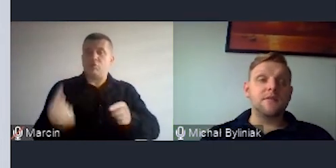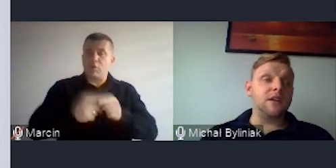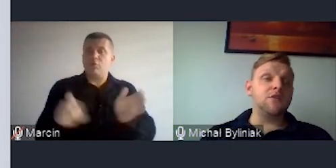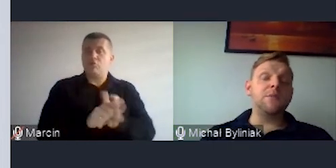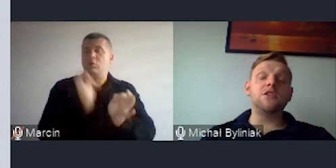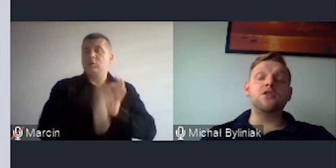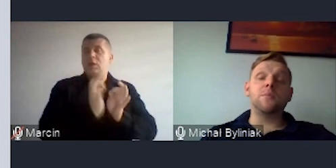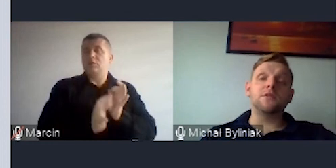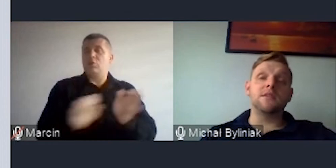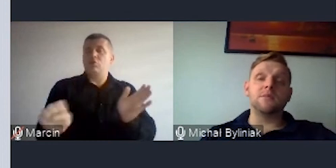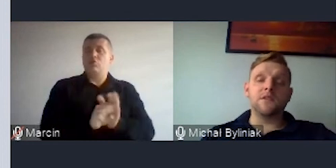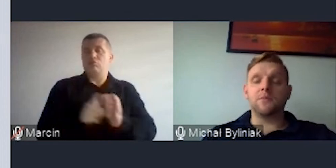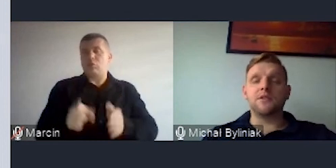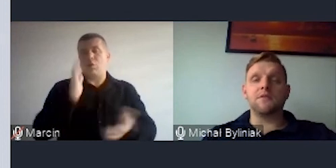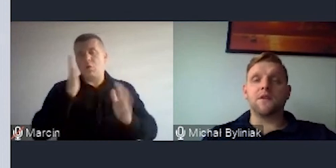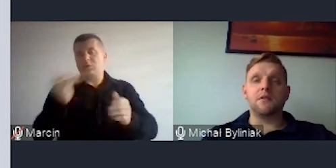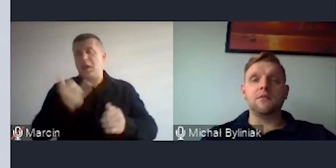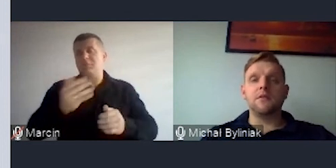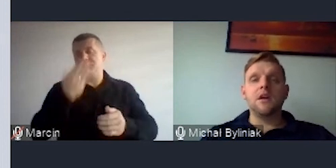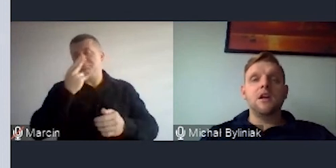Zwykle to 50% zamówienia podstawowego.